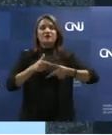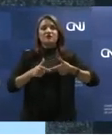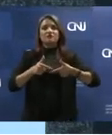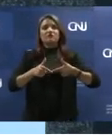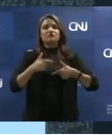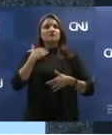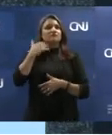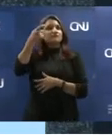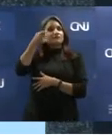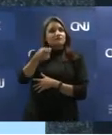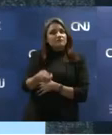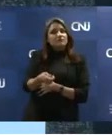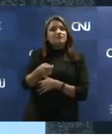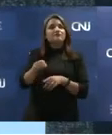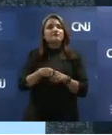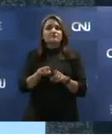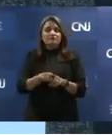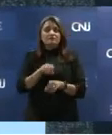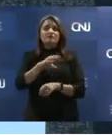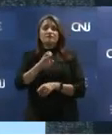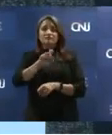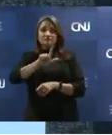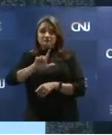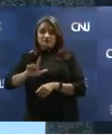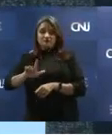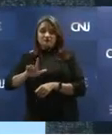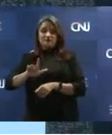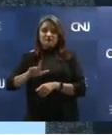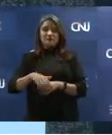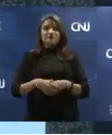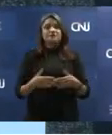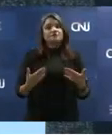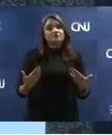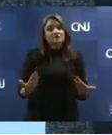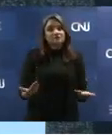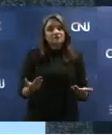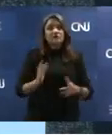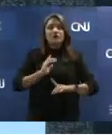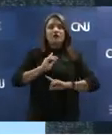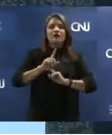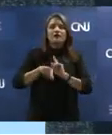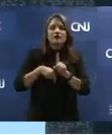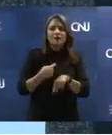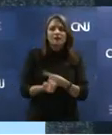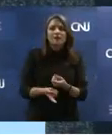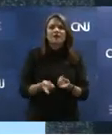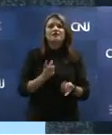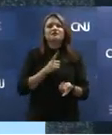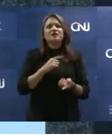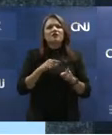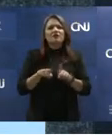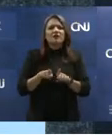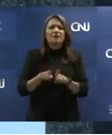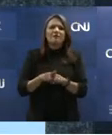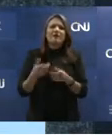dos juízos cíveis e mais tarde passado algumas para passar algumas palavras